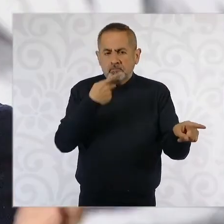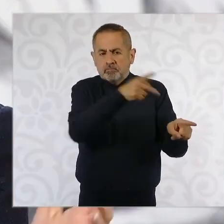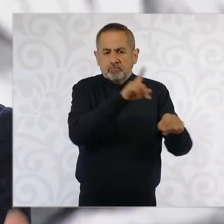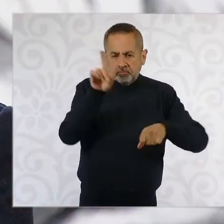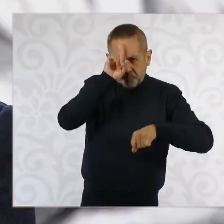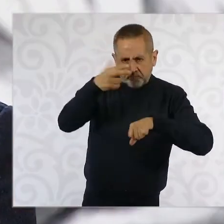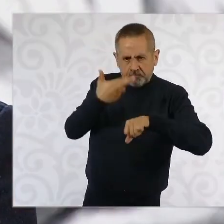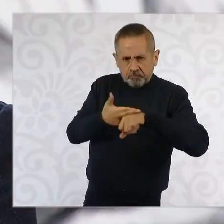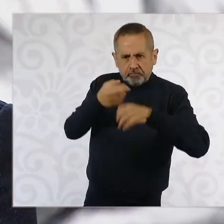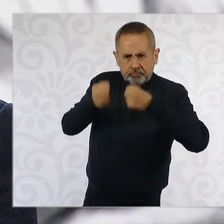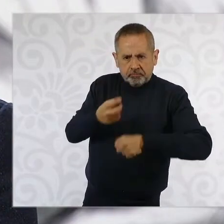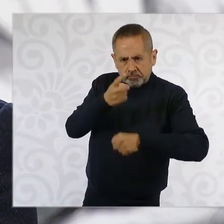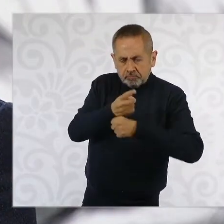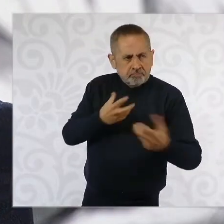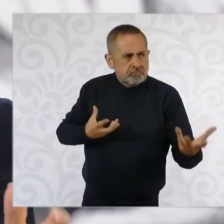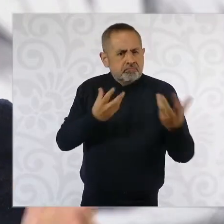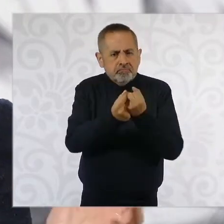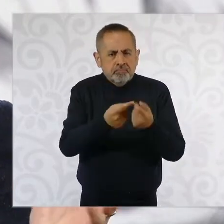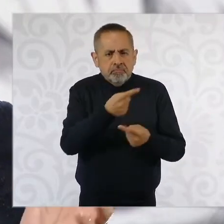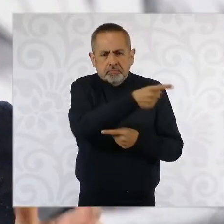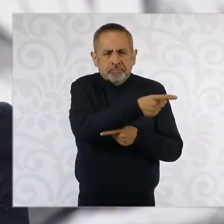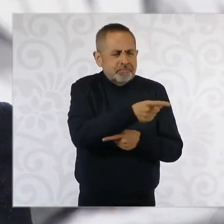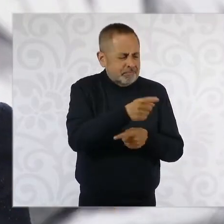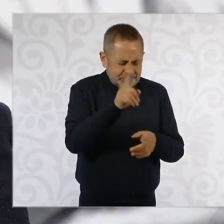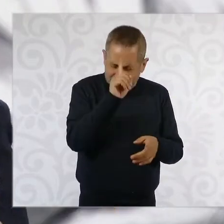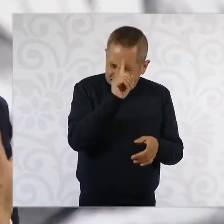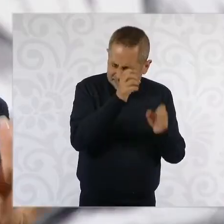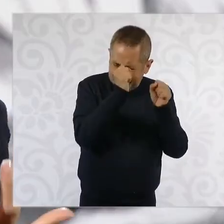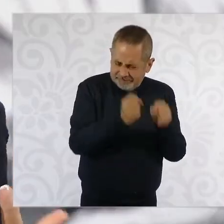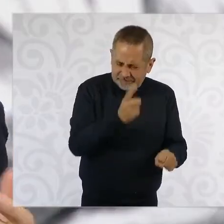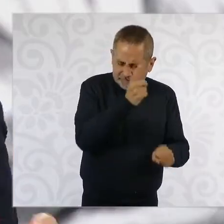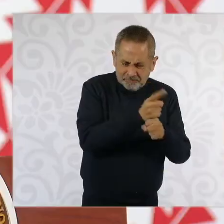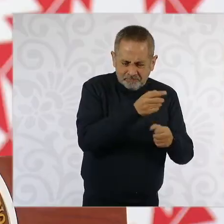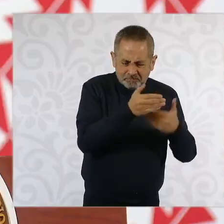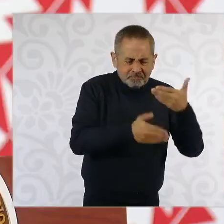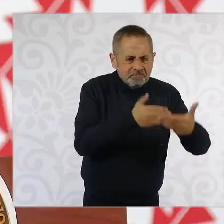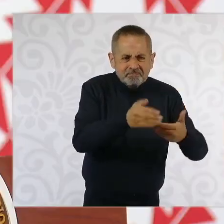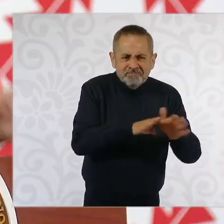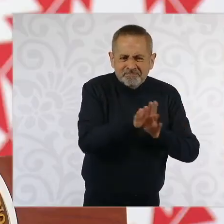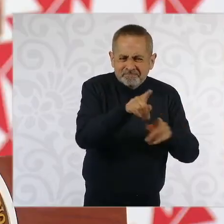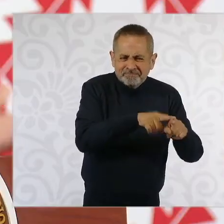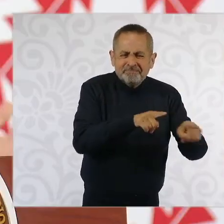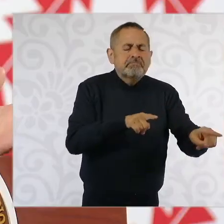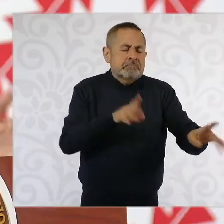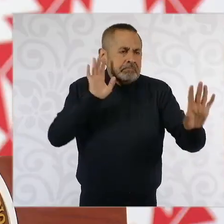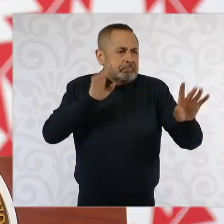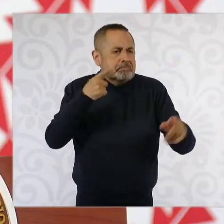seguridad el Security advisor que le llaman o quien él defina con el secretario de seguridad